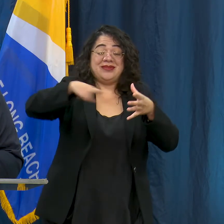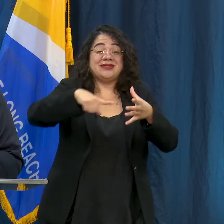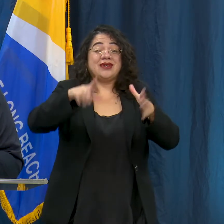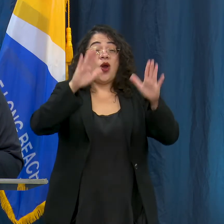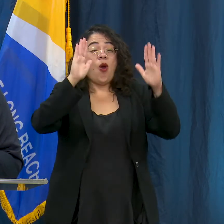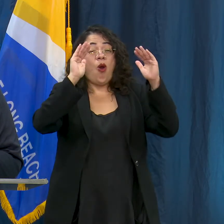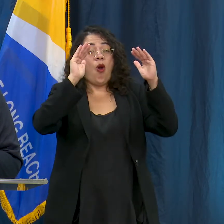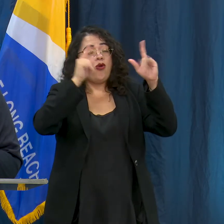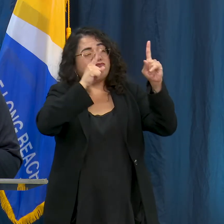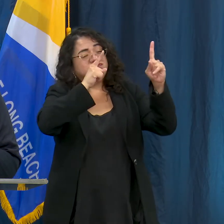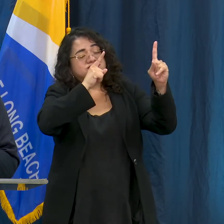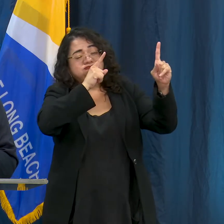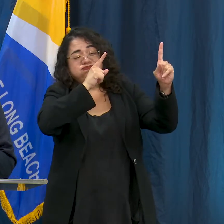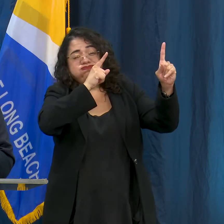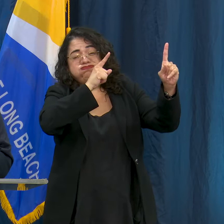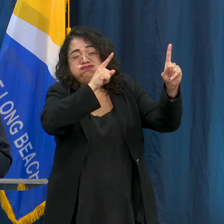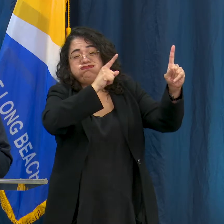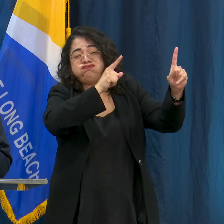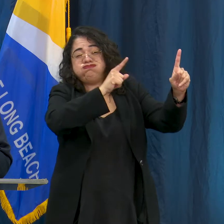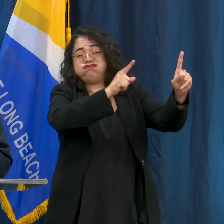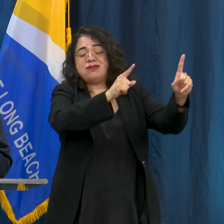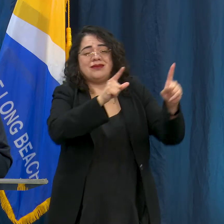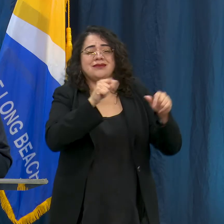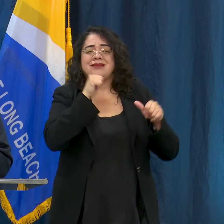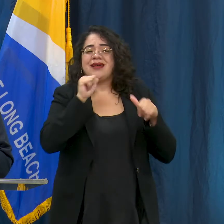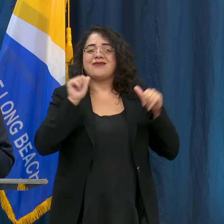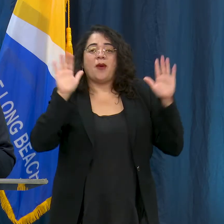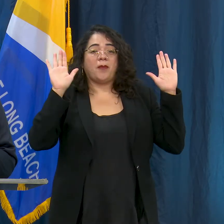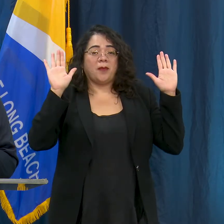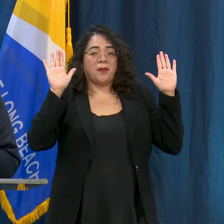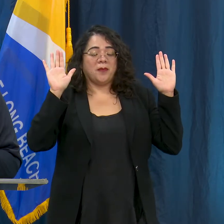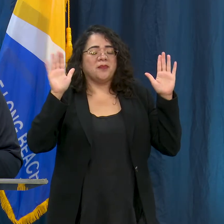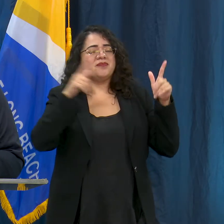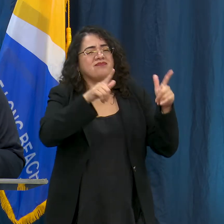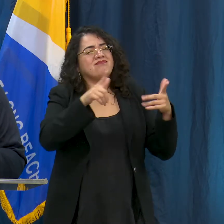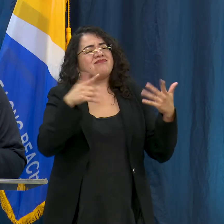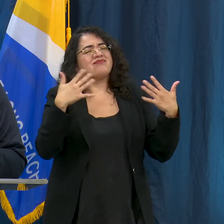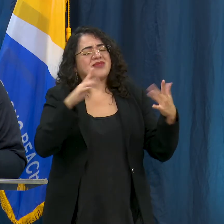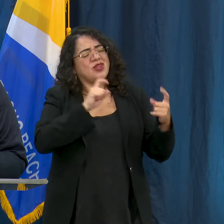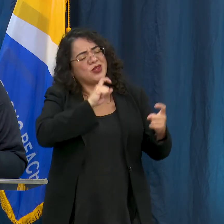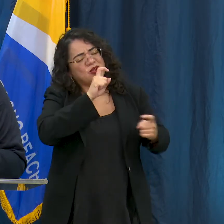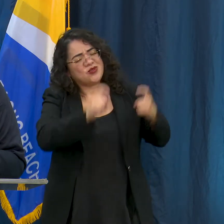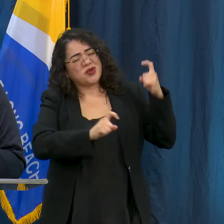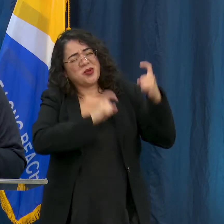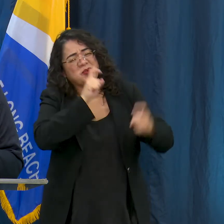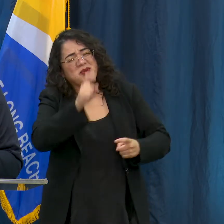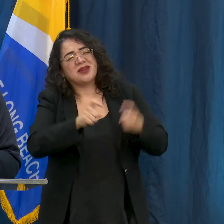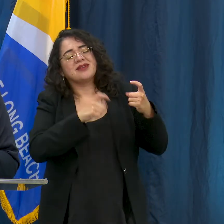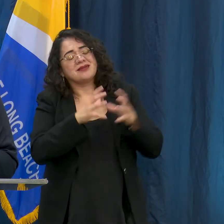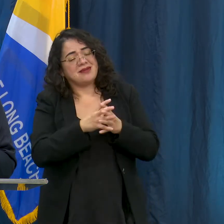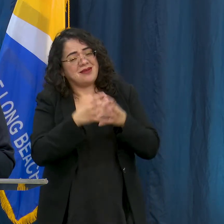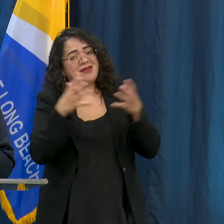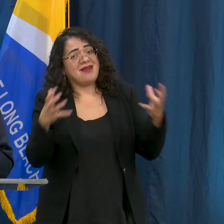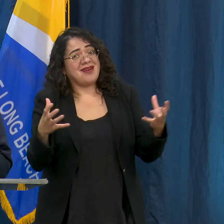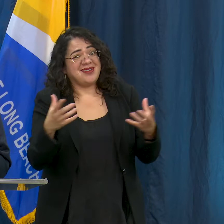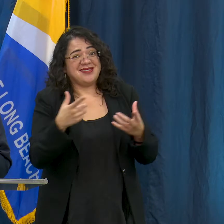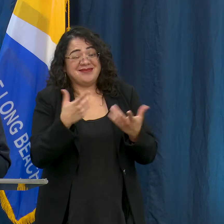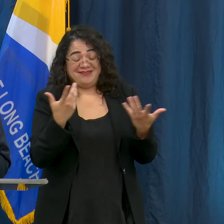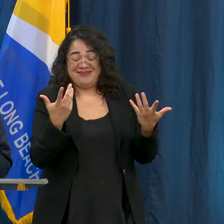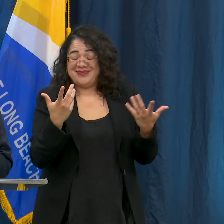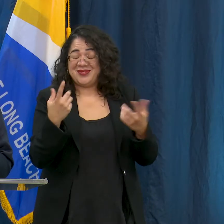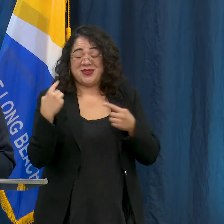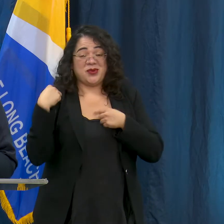trabajar y para apoyar a nuestra kono Mia si el alcalde este tambien compartir